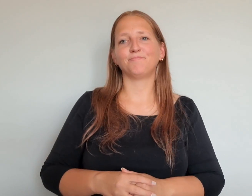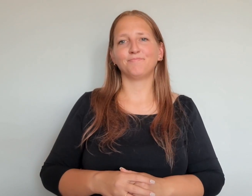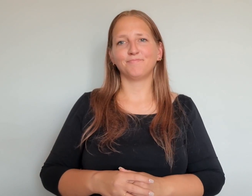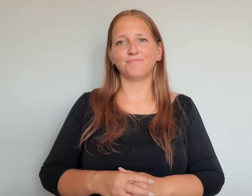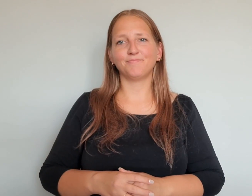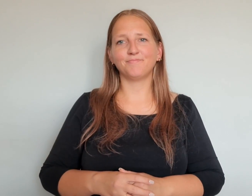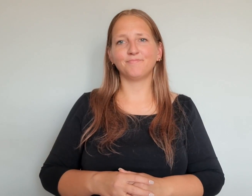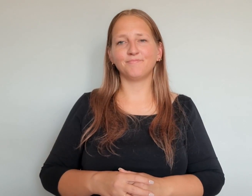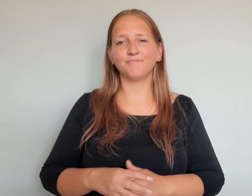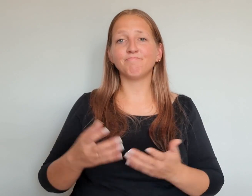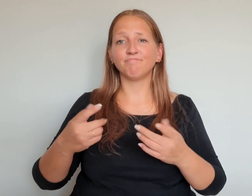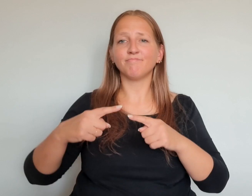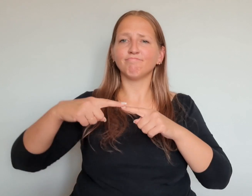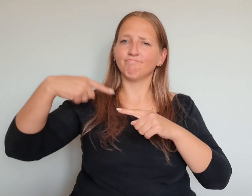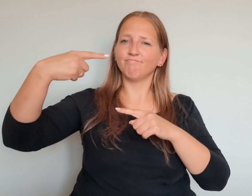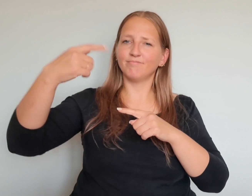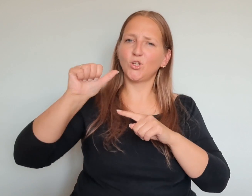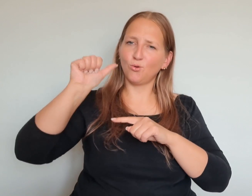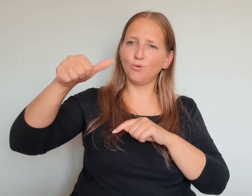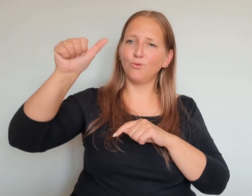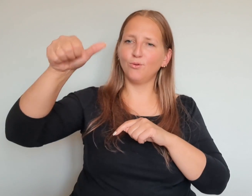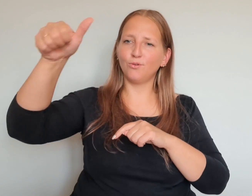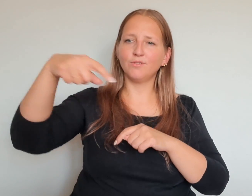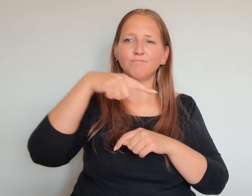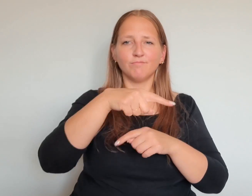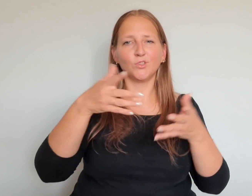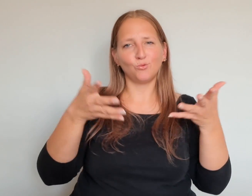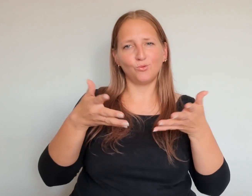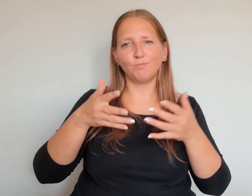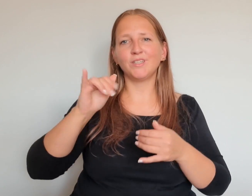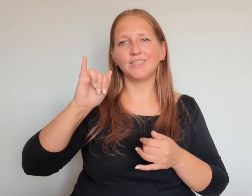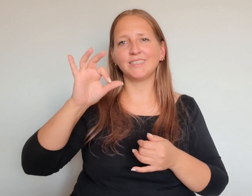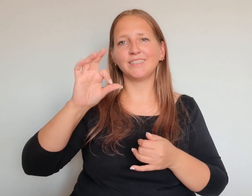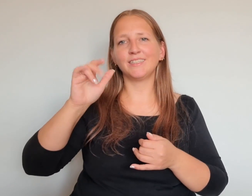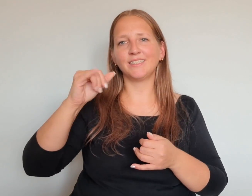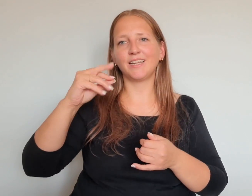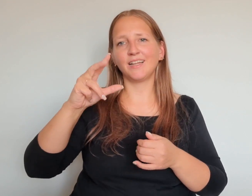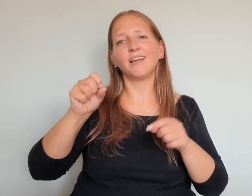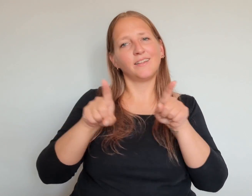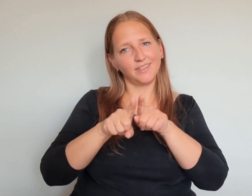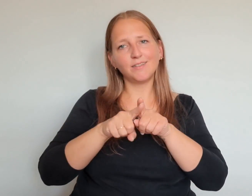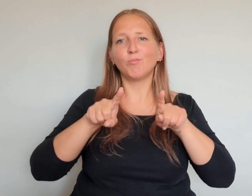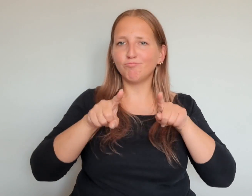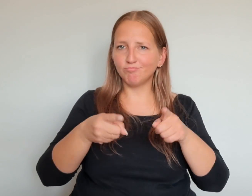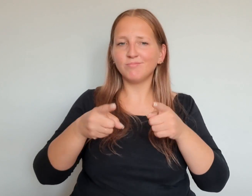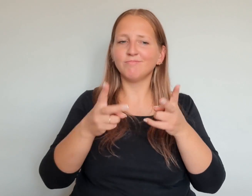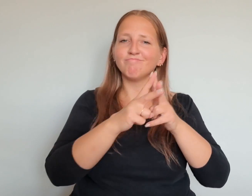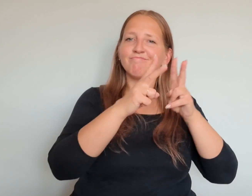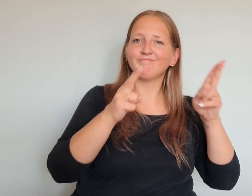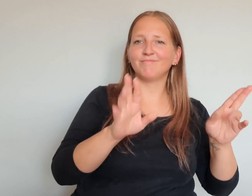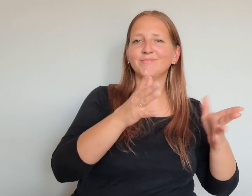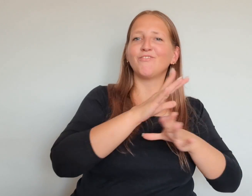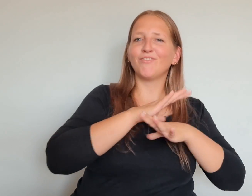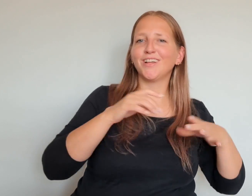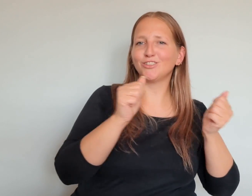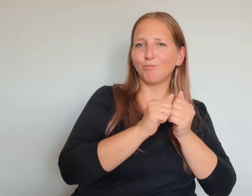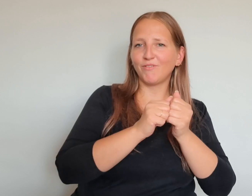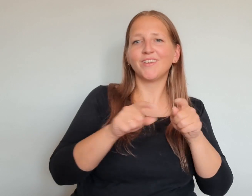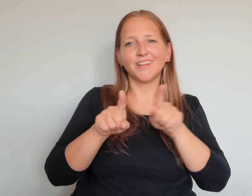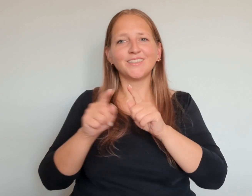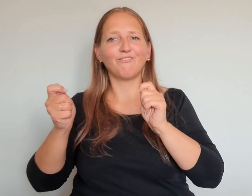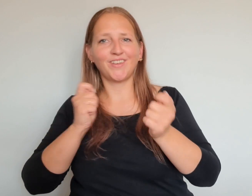Każdego roku Klub Iskierka, w okresie wakacji i ferii zimowych organizuje